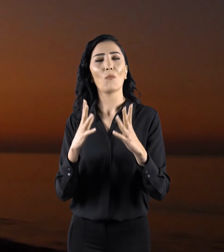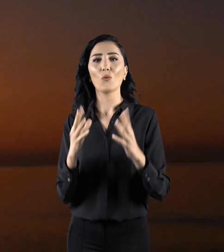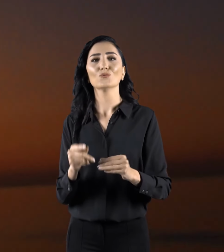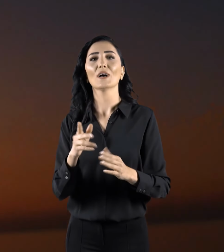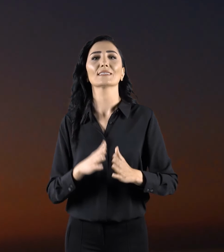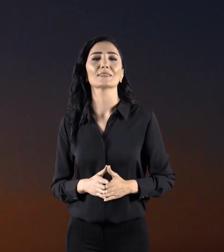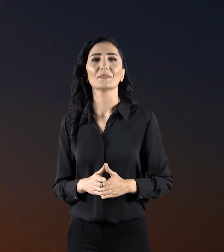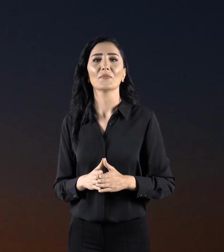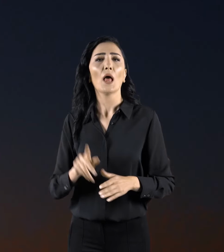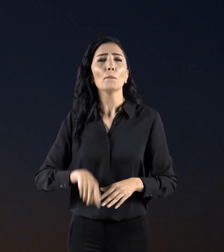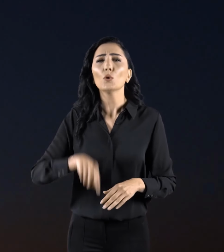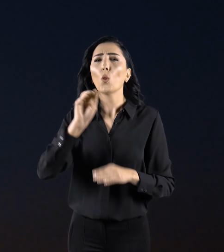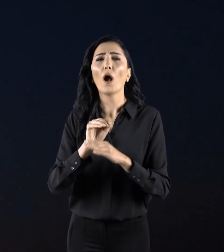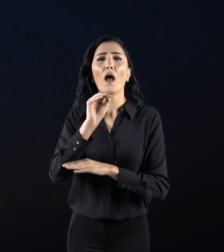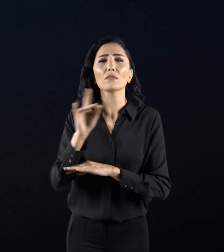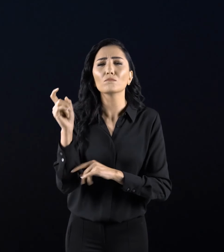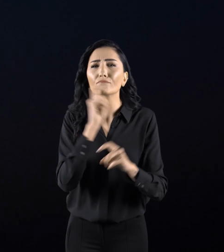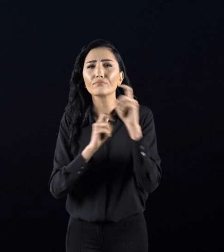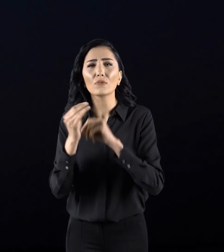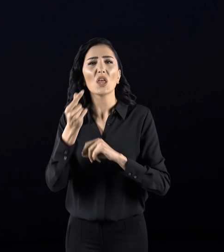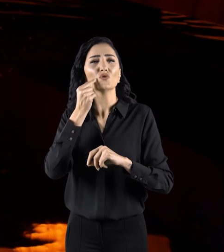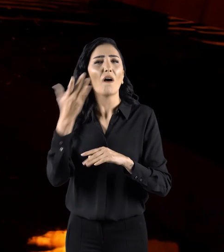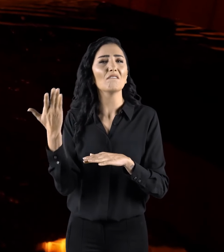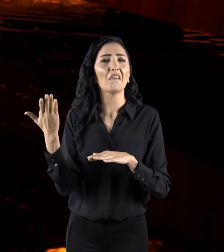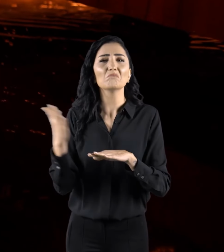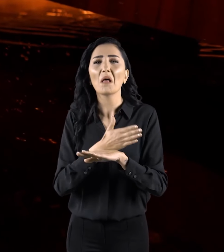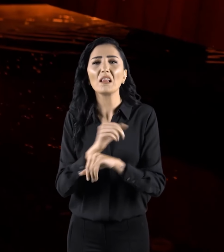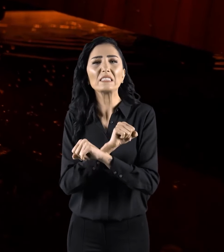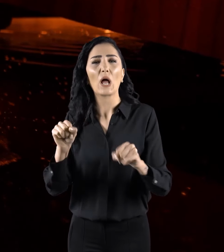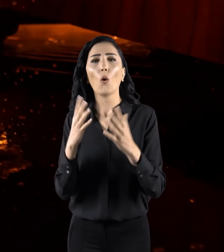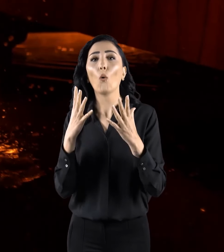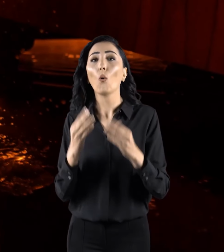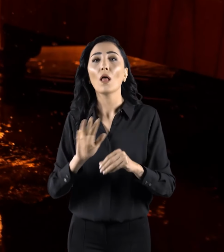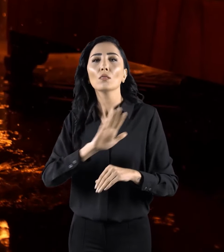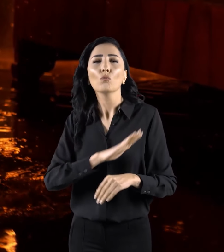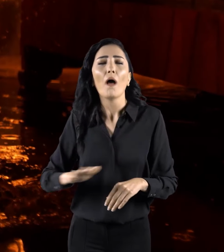evimiz olacaktır. Günlük hayatımızı aksatan, can ve mal kayıplarına yol açan,